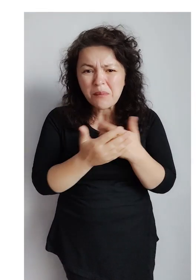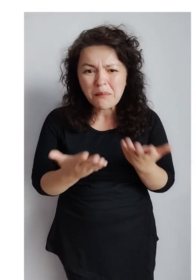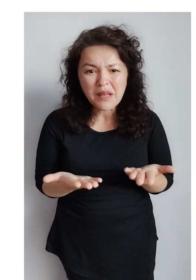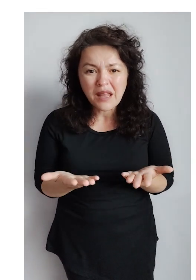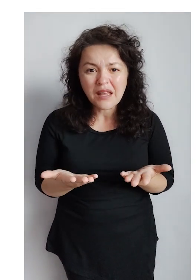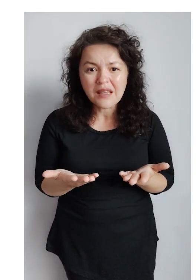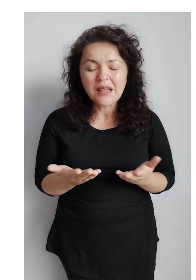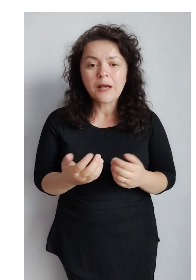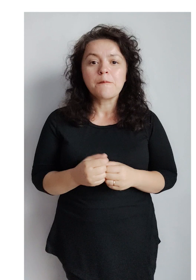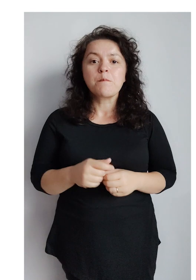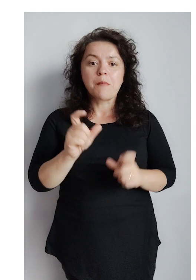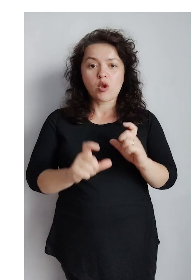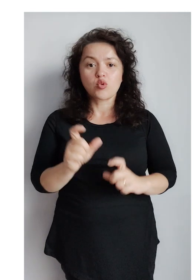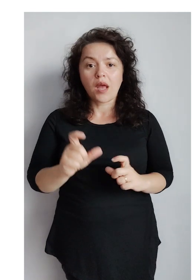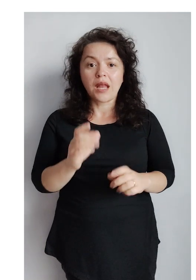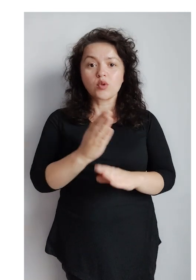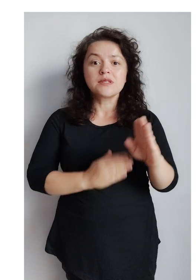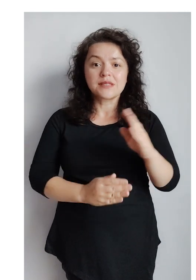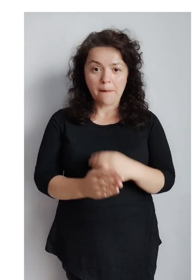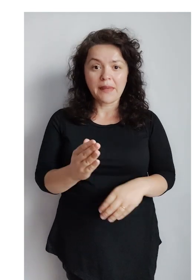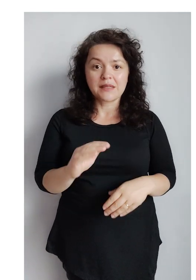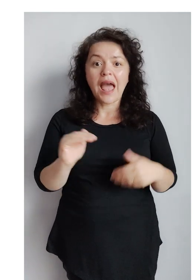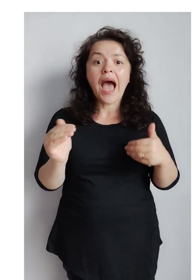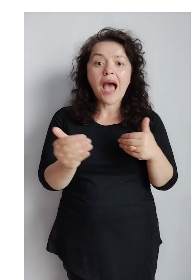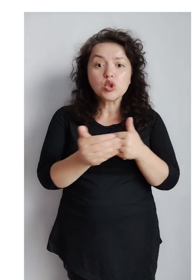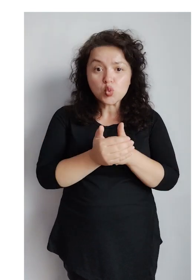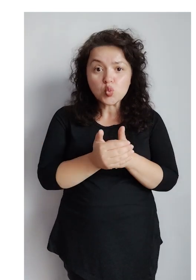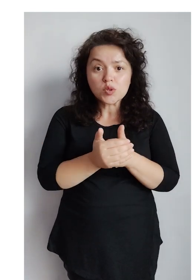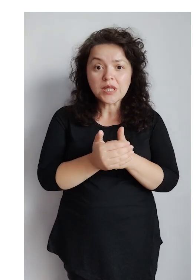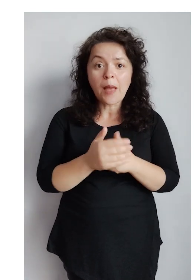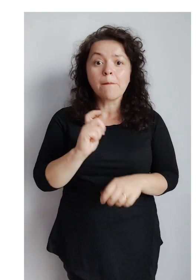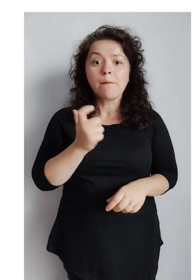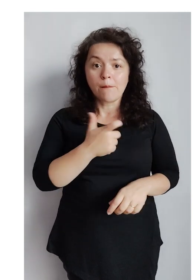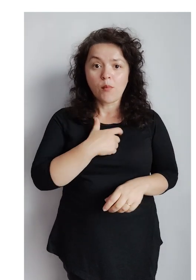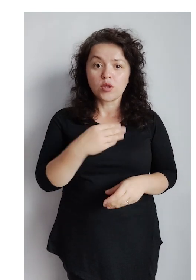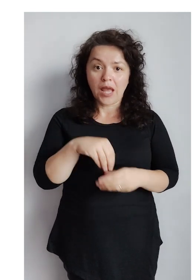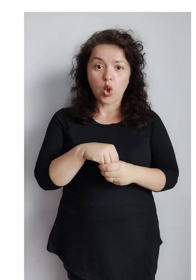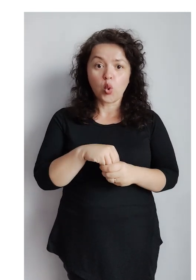Persoanele cu dizabilități ascunse pot include